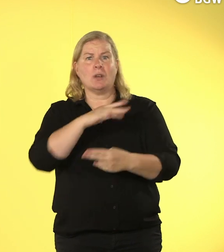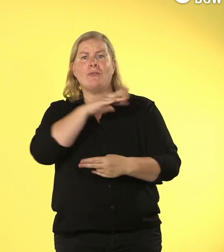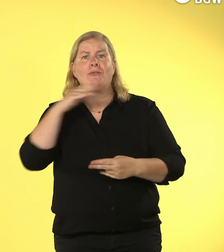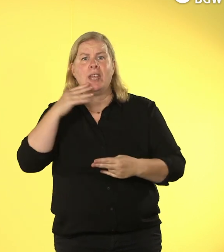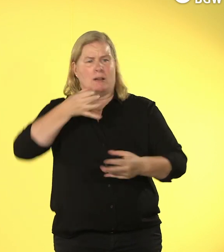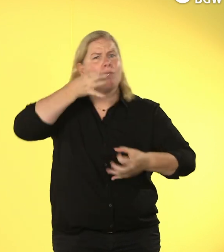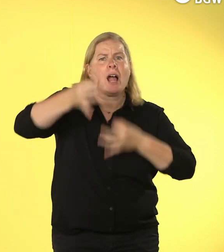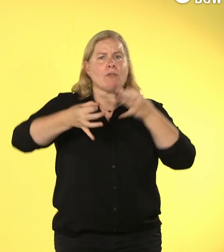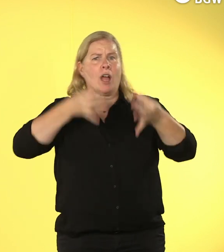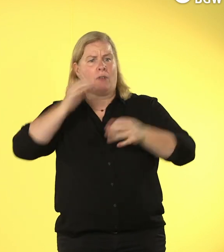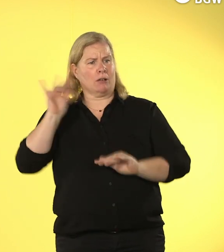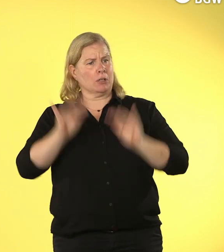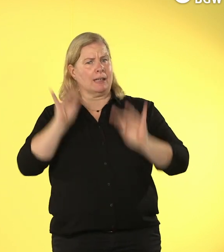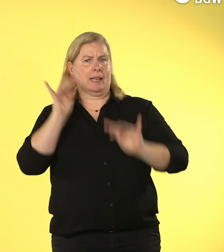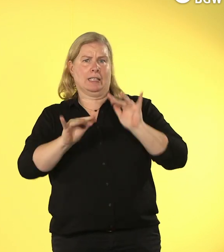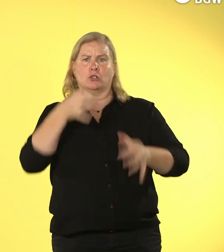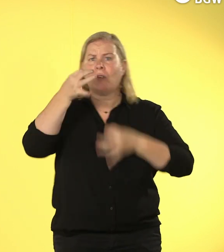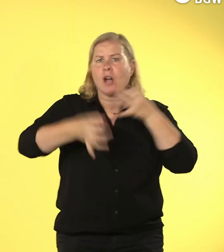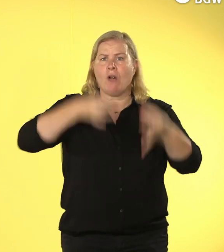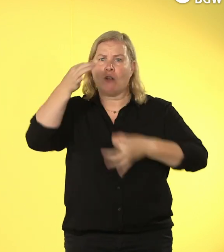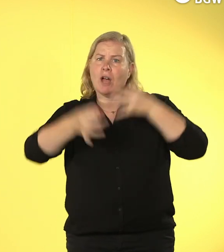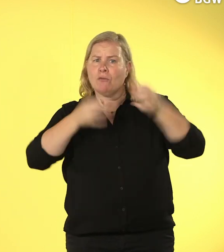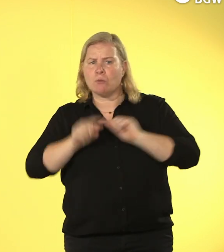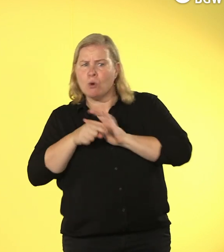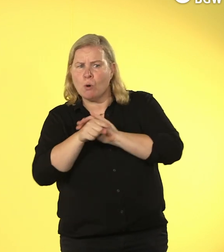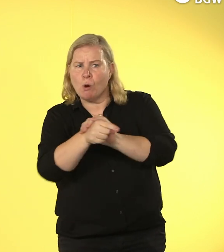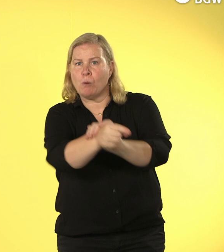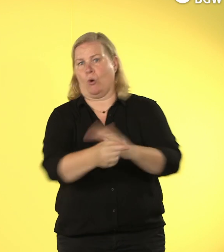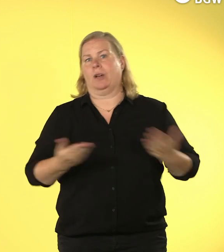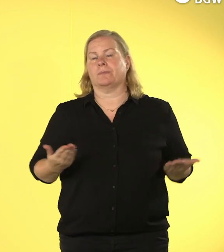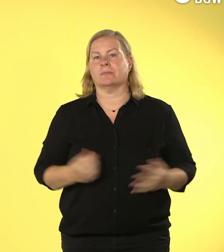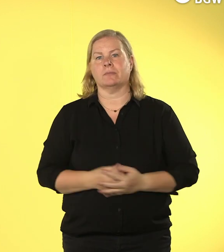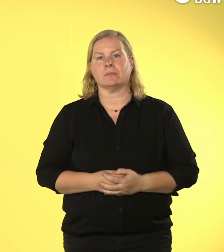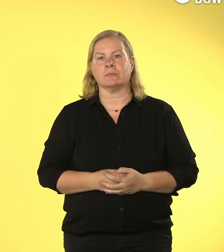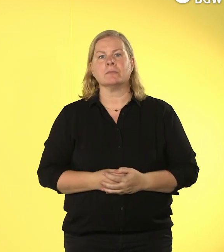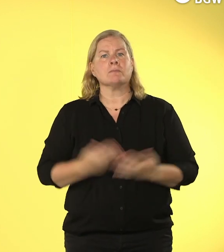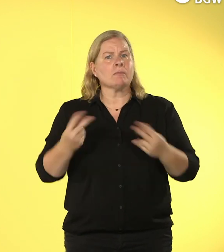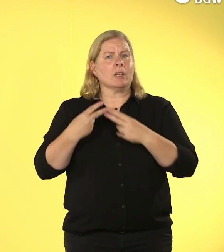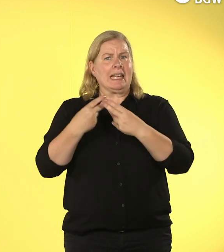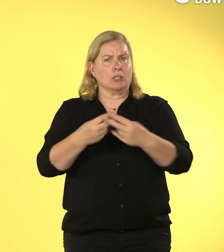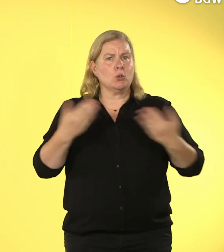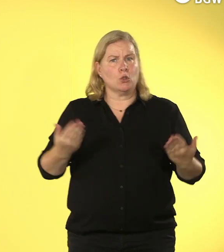Die nehmen Dinge in der Arbeit nicht immer hin,